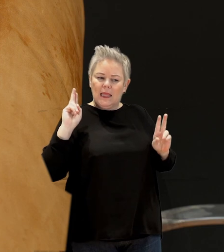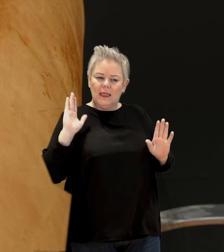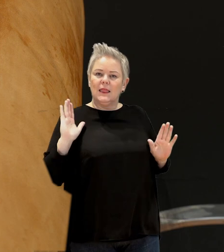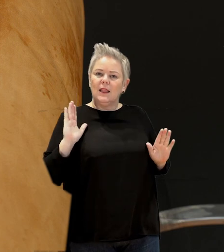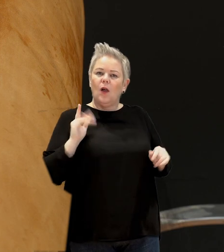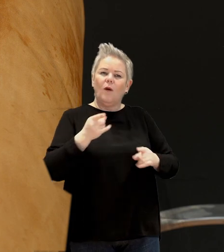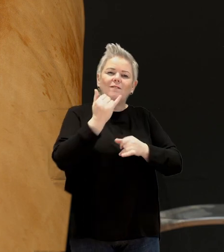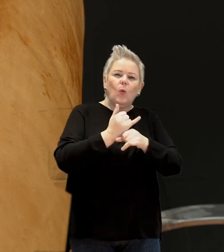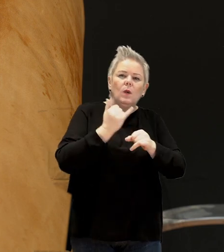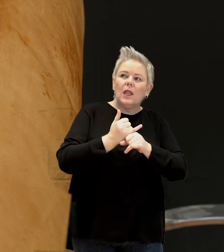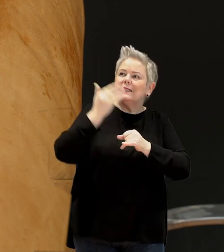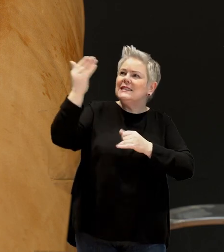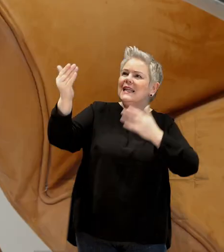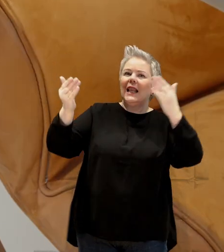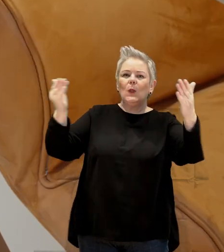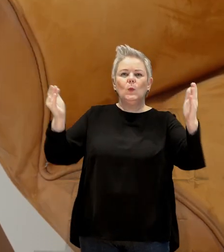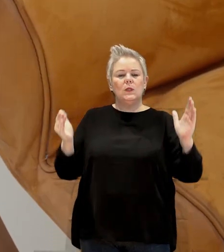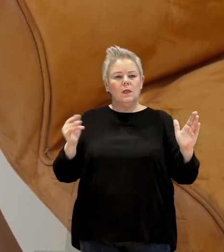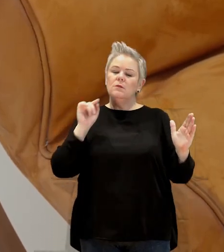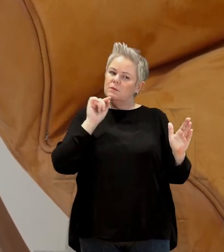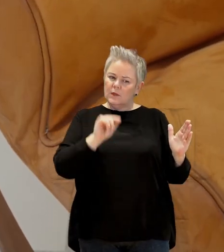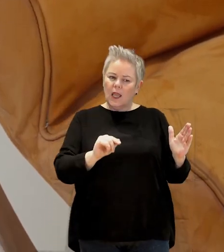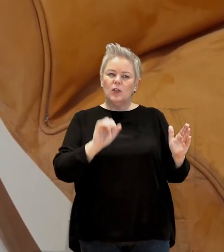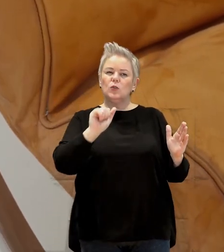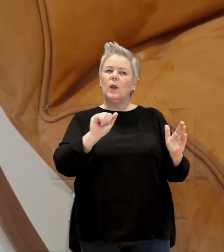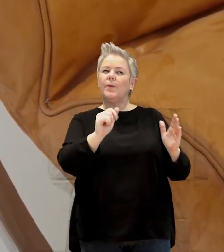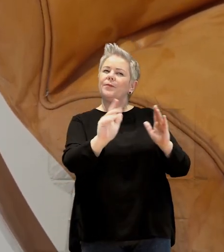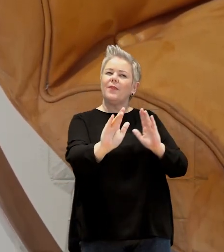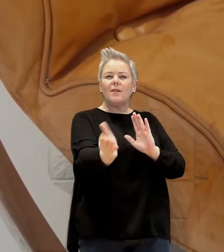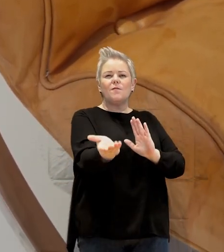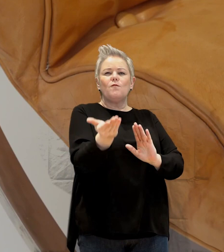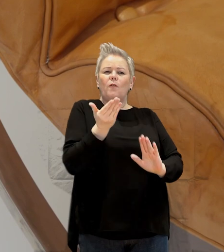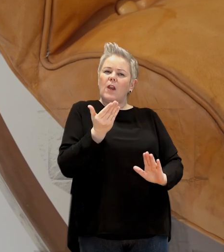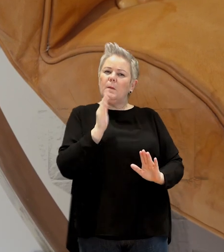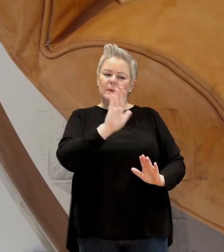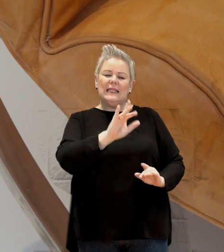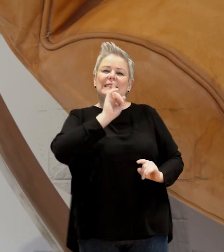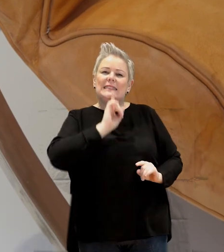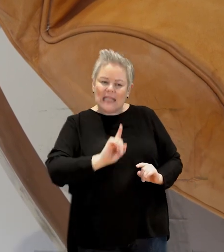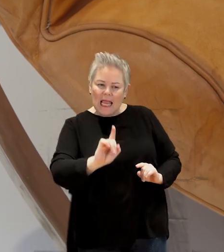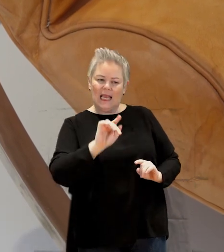skulle bringe frem sjelen i objektet selv.